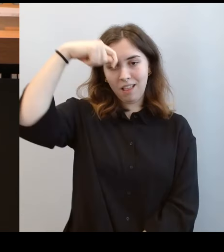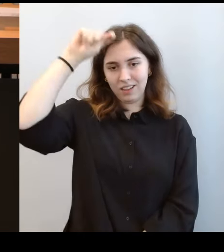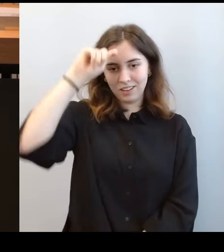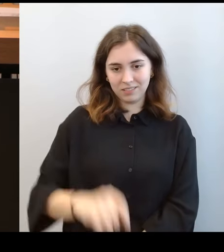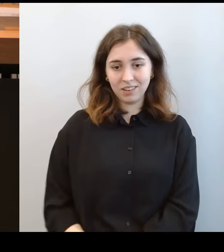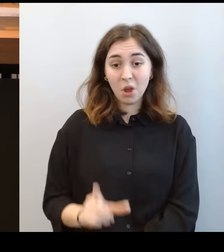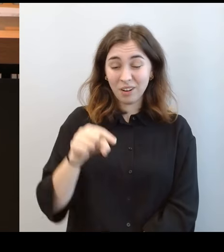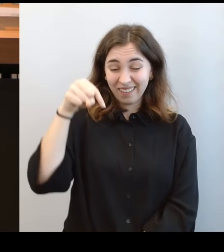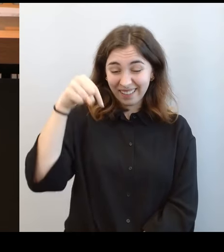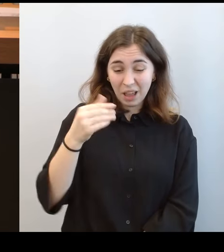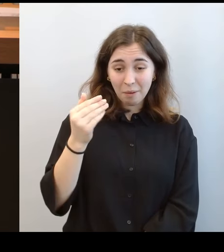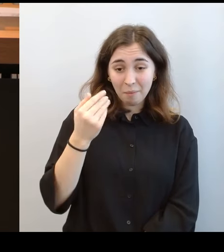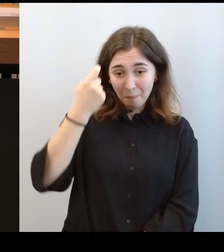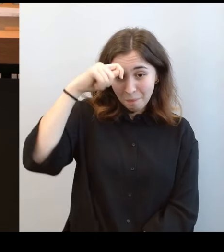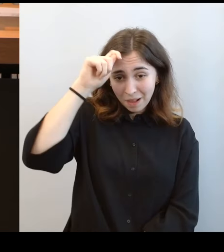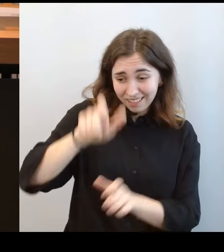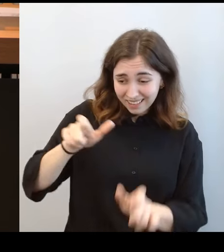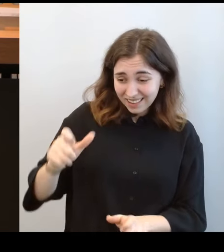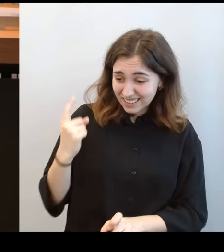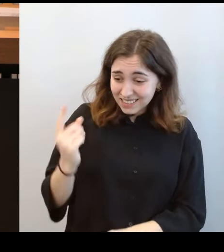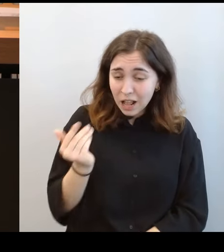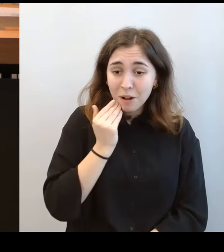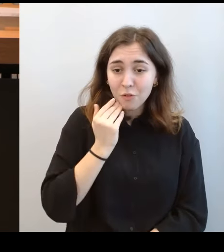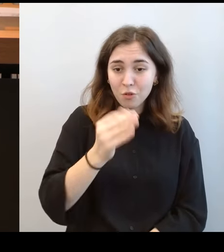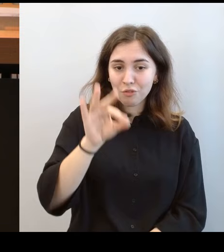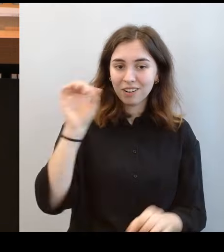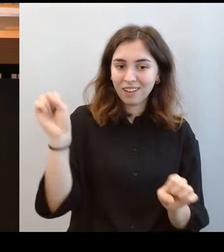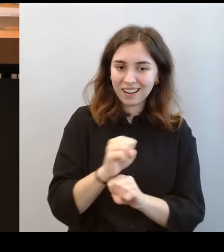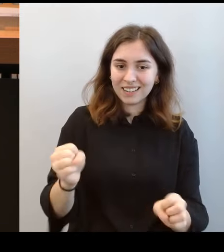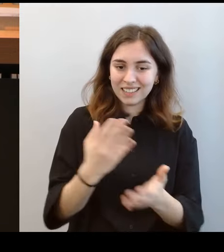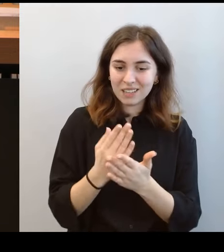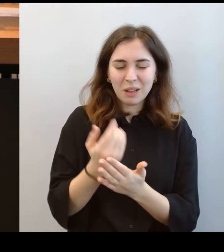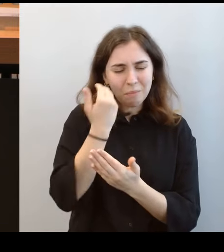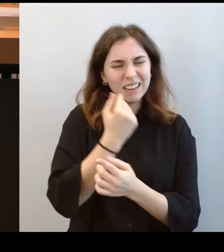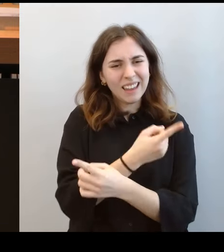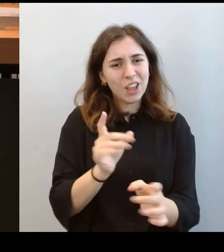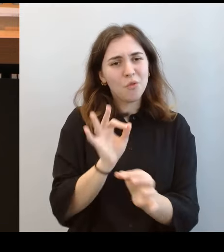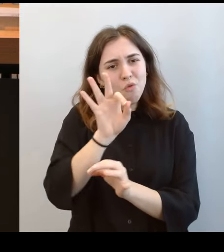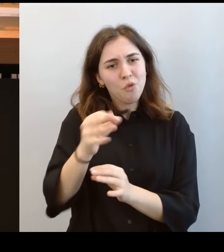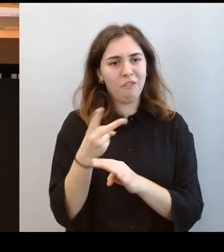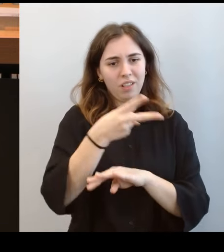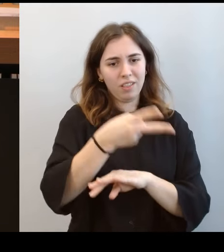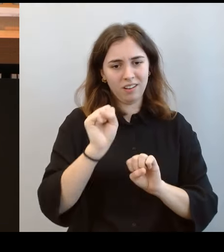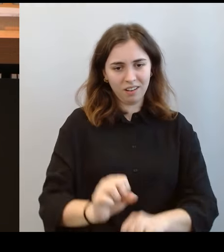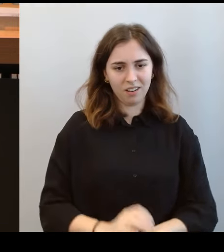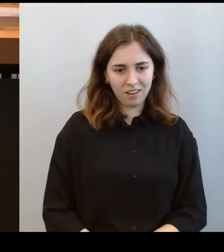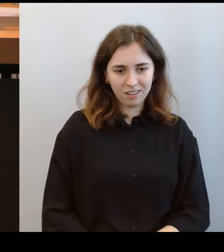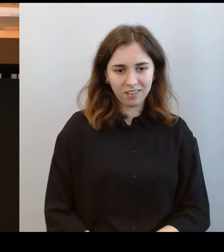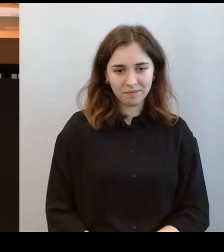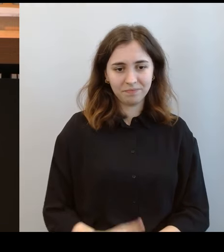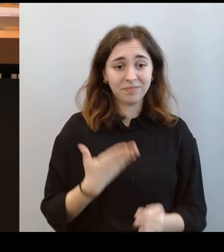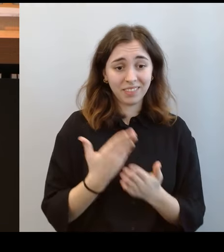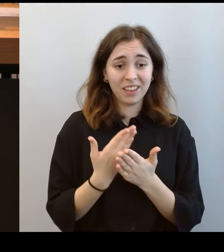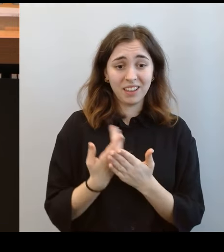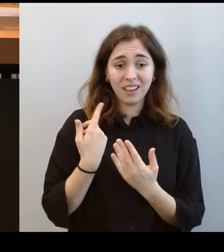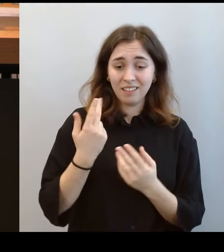darauf, von ihnen vertreten zu werden. Würden die Berliner ehrlich über ihr Treiben informiert, wäre es mit der kommunistischen -